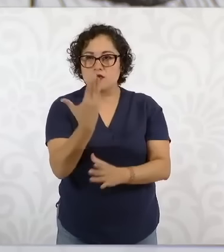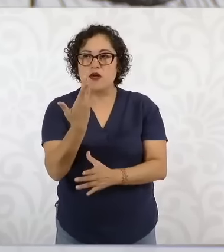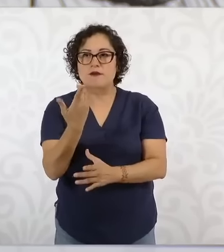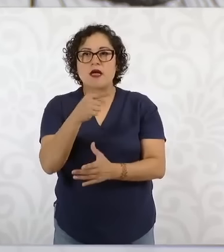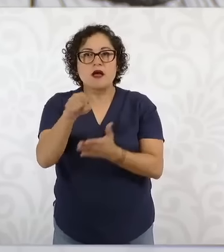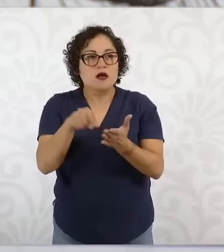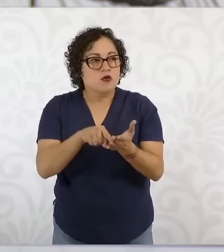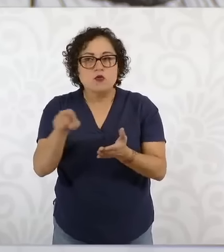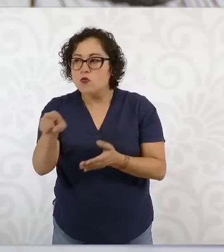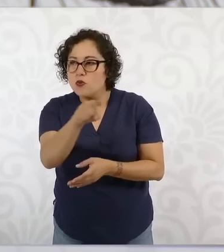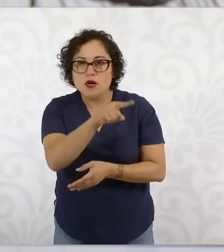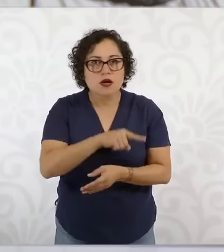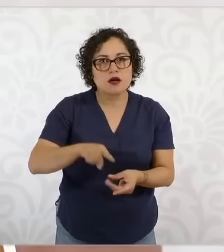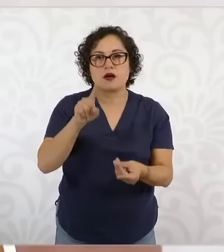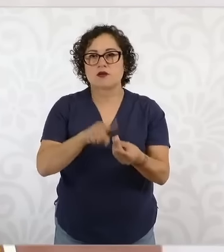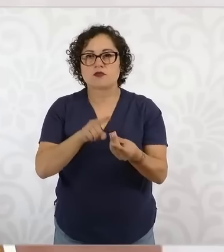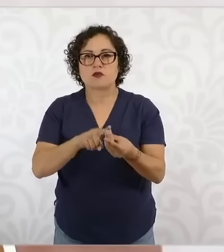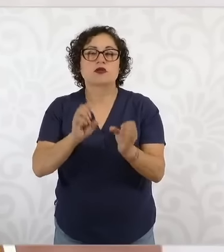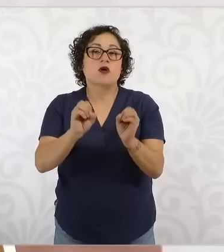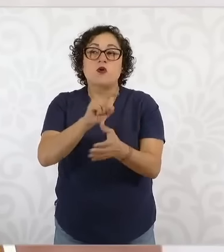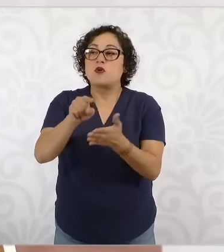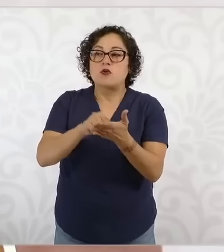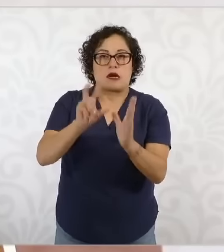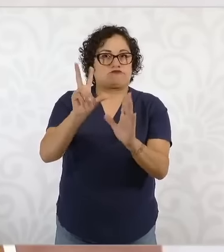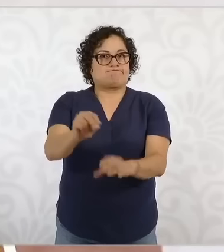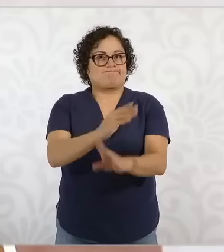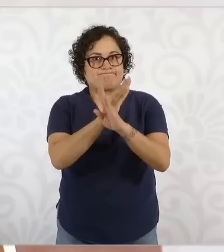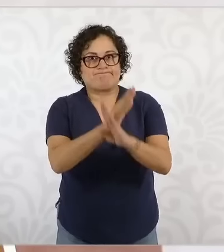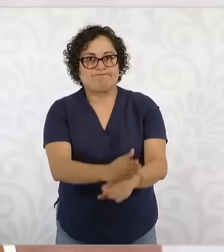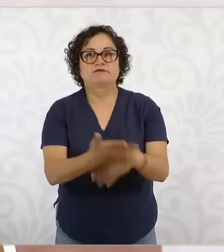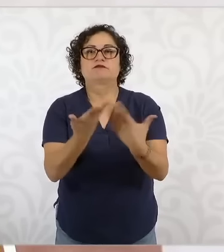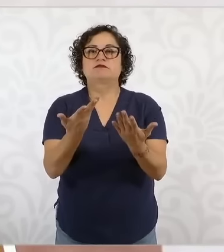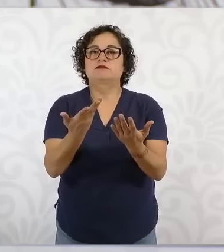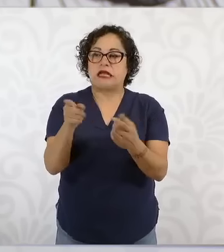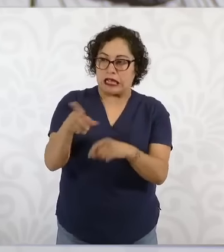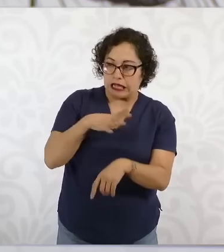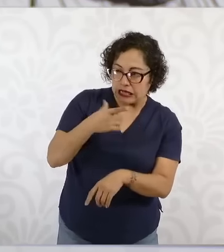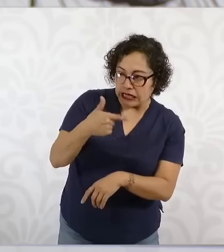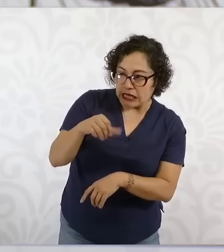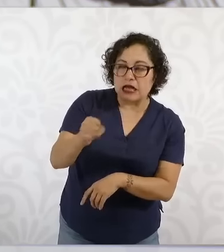plano no es factible hacerlo en México aunque haya reservas de gas por razones ambientales,